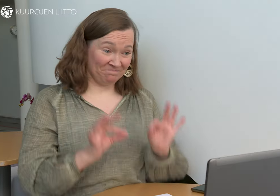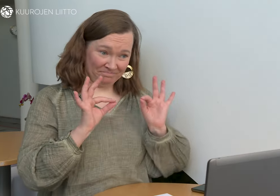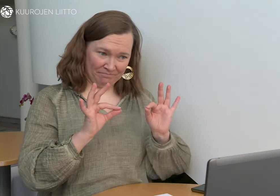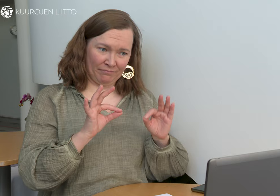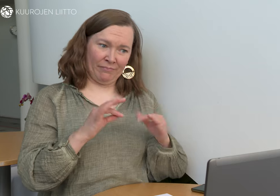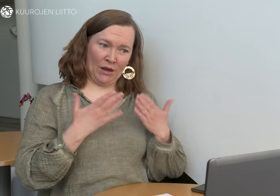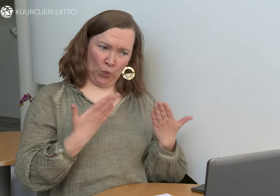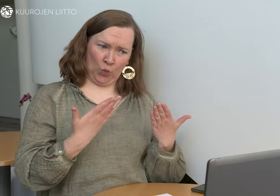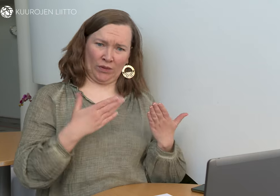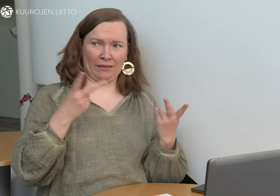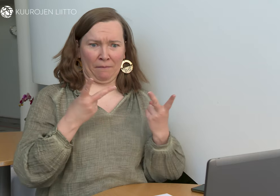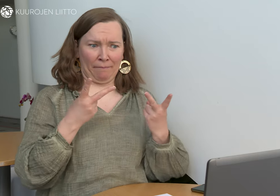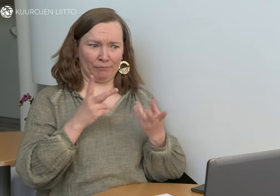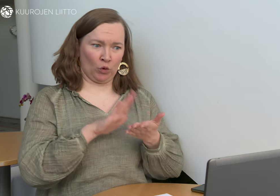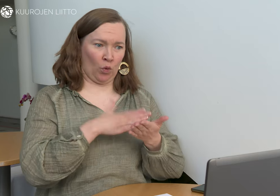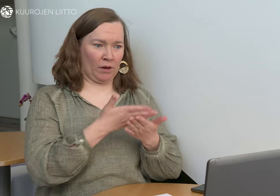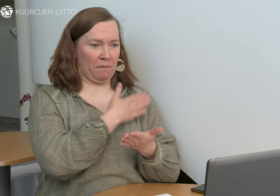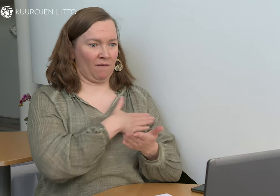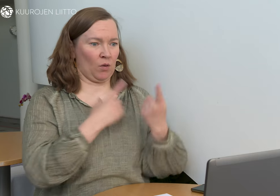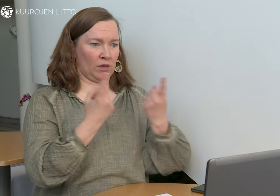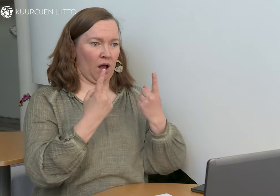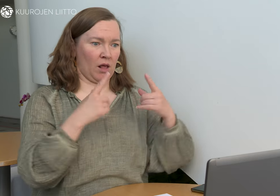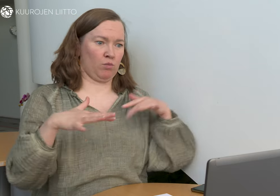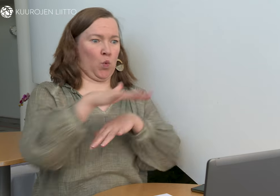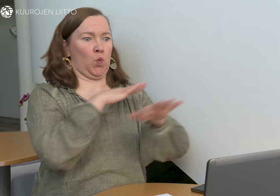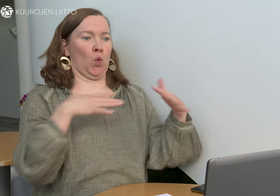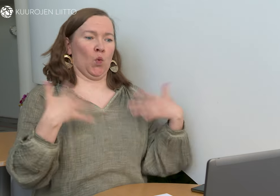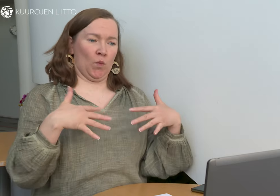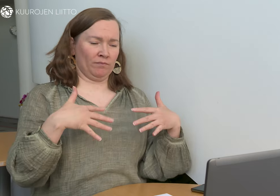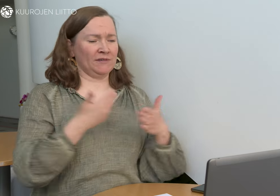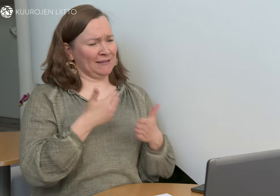Koska tulkkauspalvelun tilanne on mikä on, -